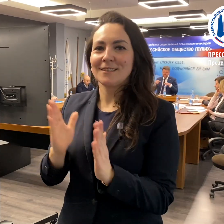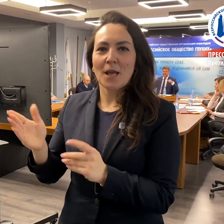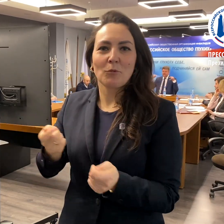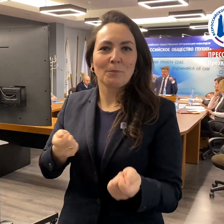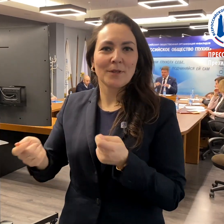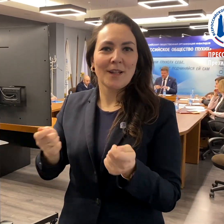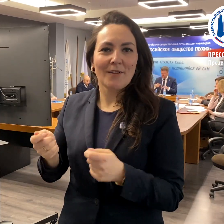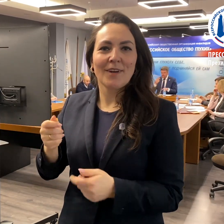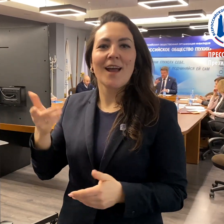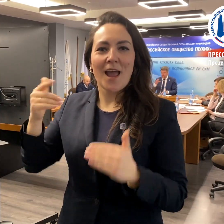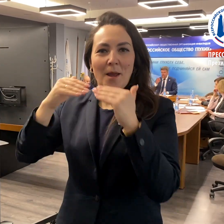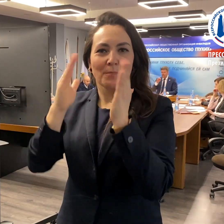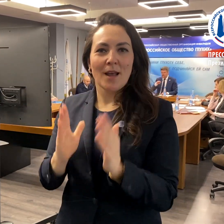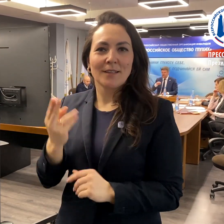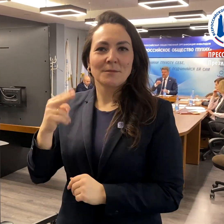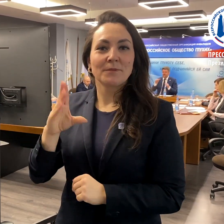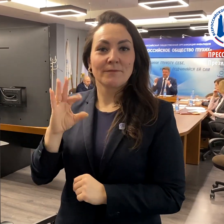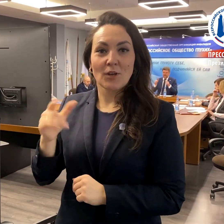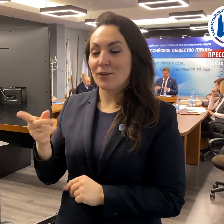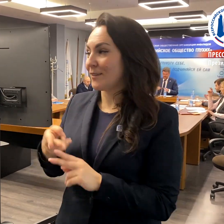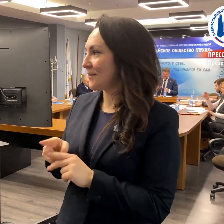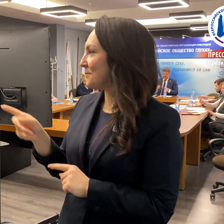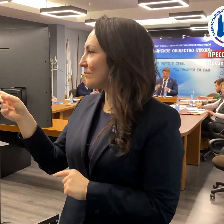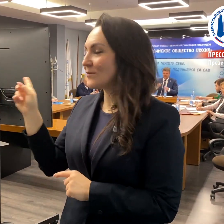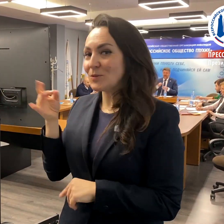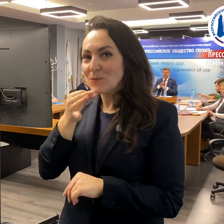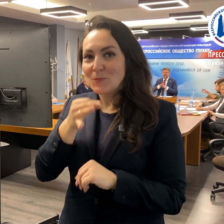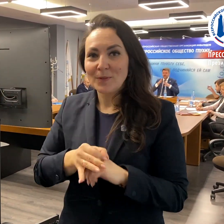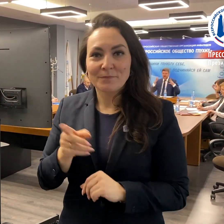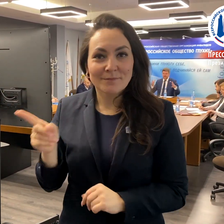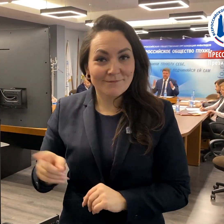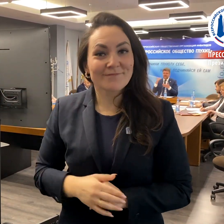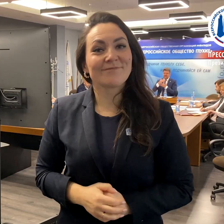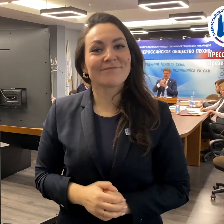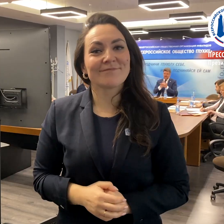с использованием системы управления Аппарата ЦП ВОГ.